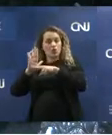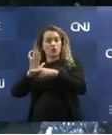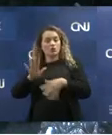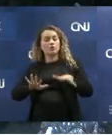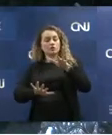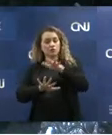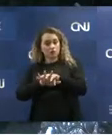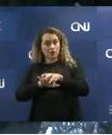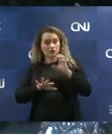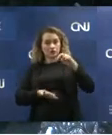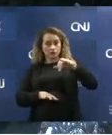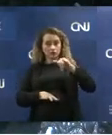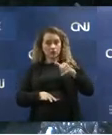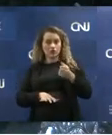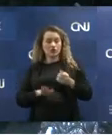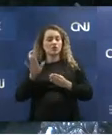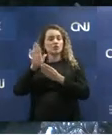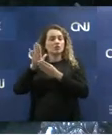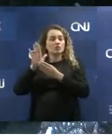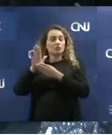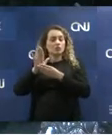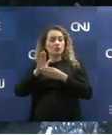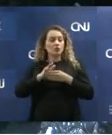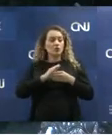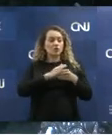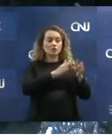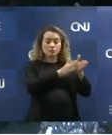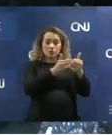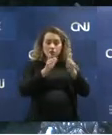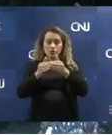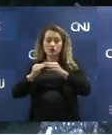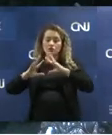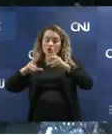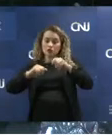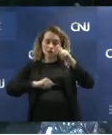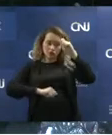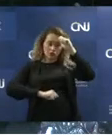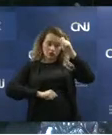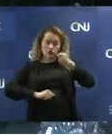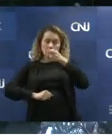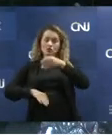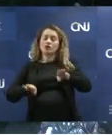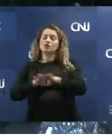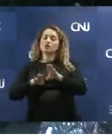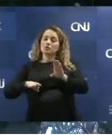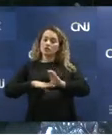essa recomendação destinada a todos os tribunais e conselhos que estão sujeitos ao nosso controle